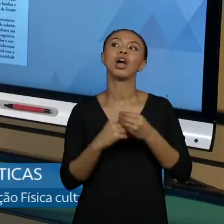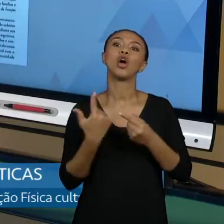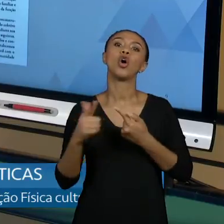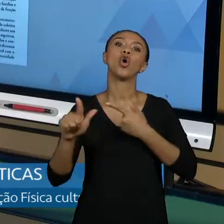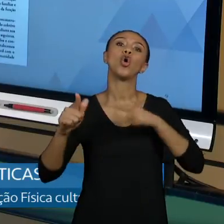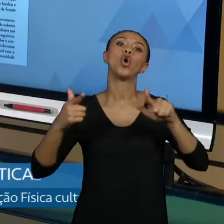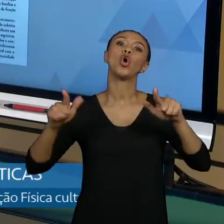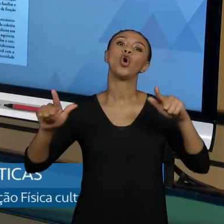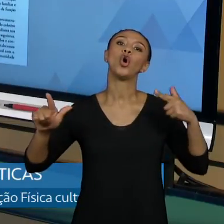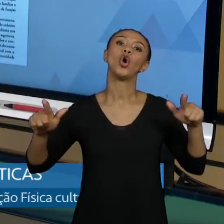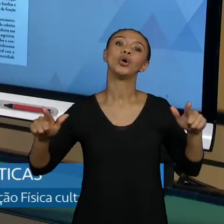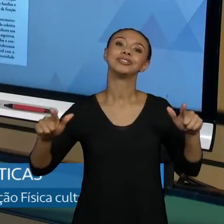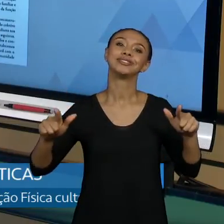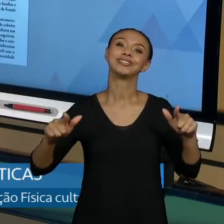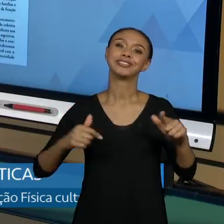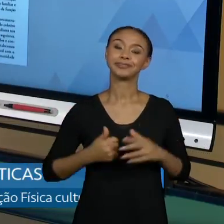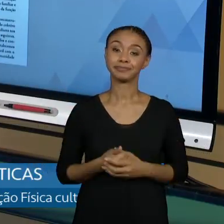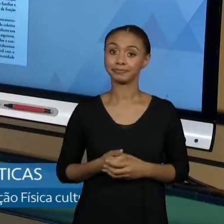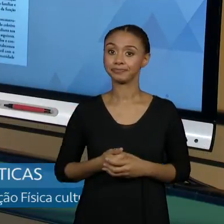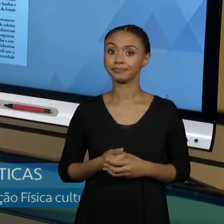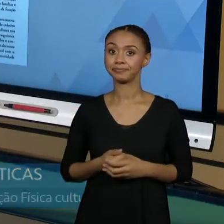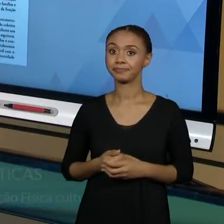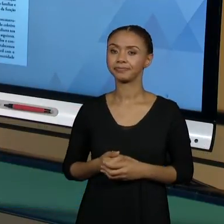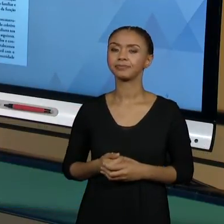BRINQUEDO. QUAL É A QUESTÃO? A QUESTÃO É QUE